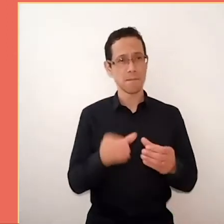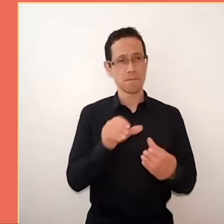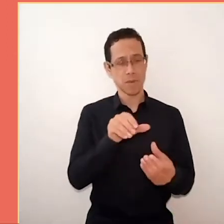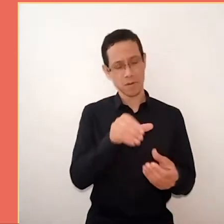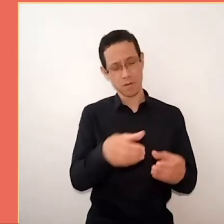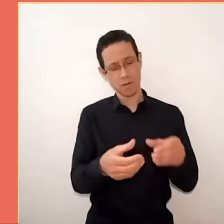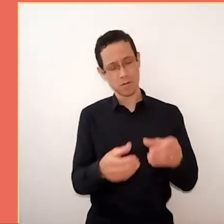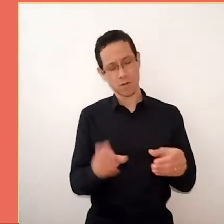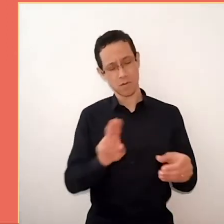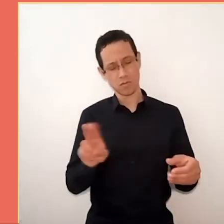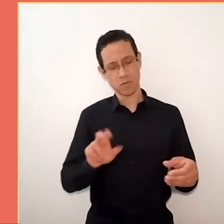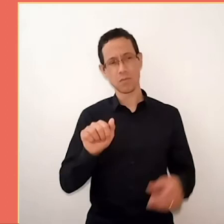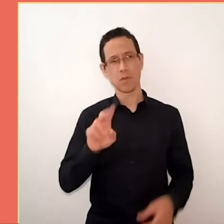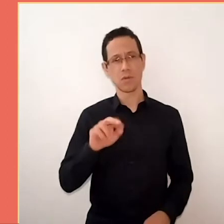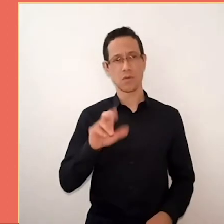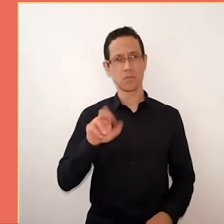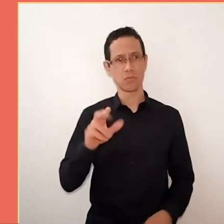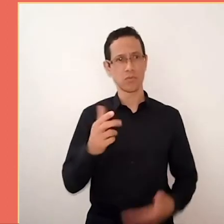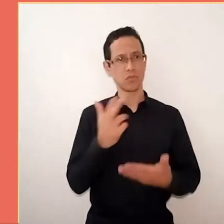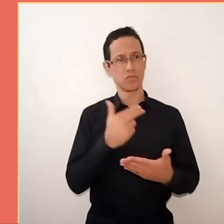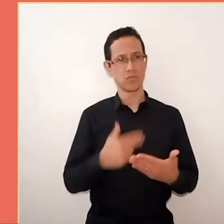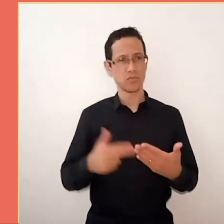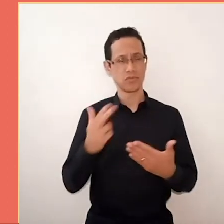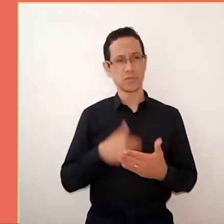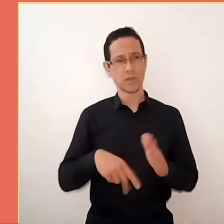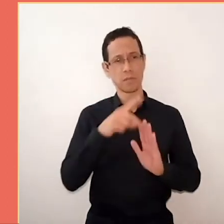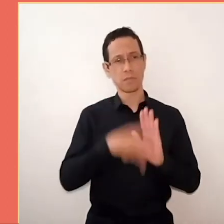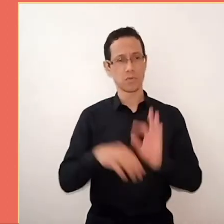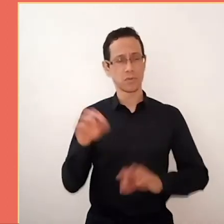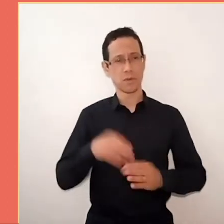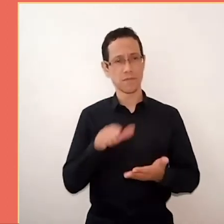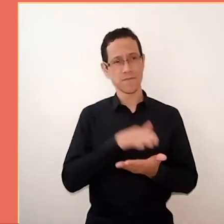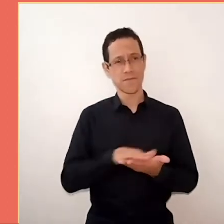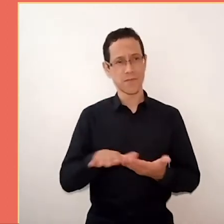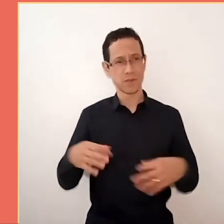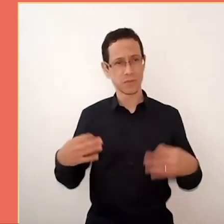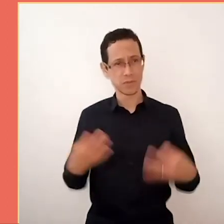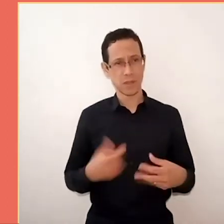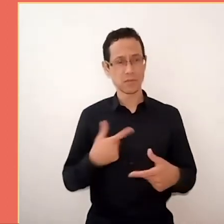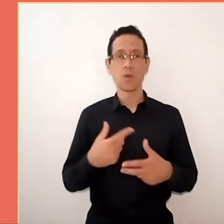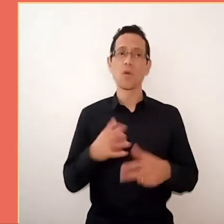pelo nome do ilustrador, pela forma como trata o projeto gráfico, enfim, este é um conhecimento complexo.